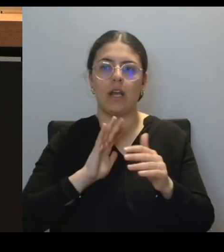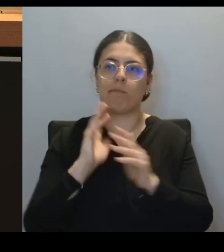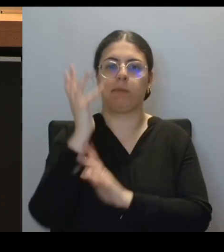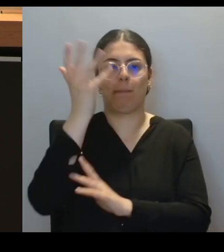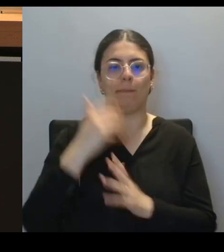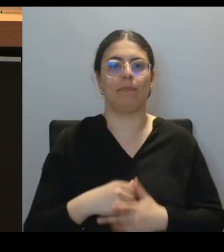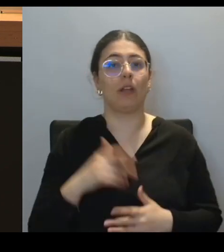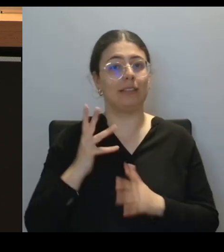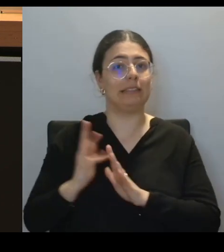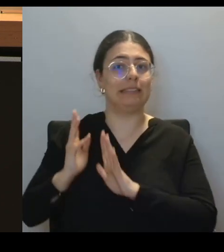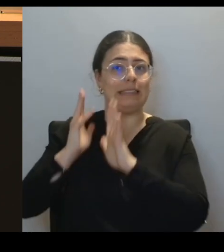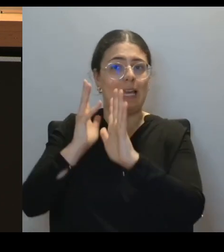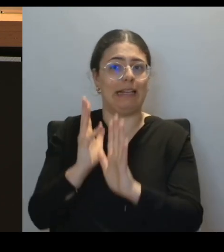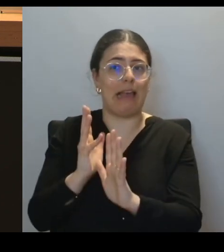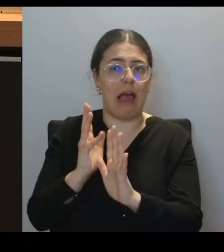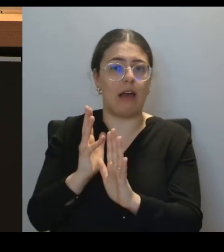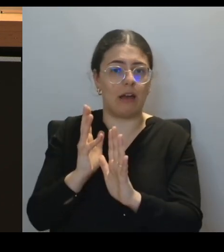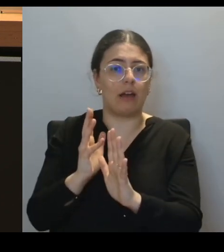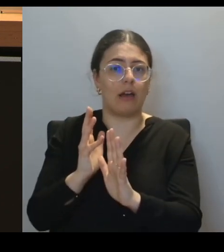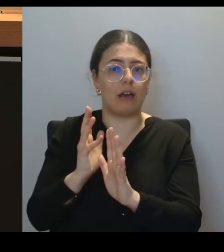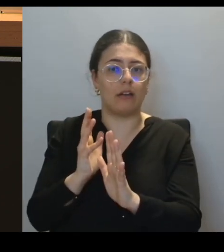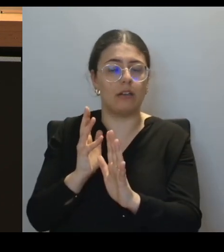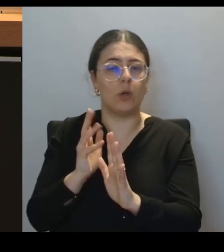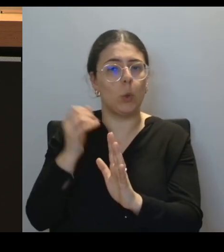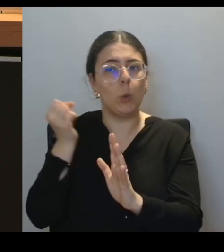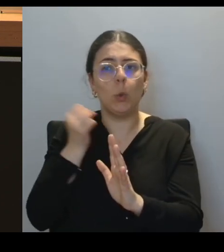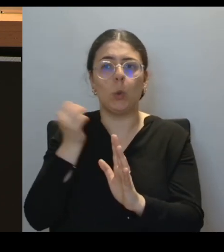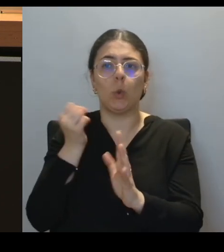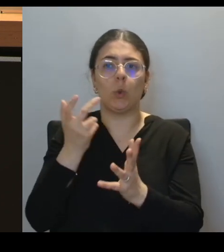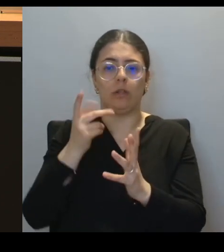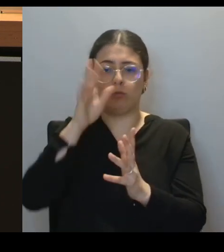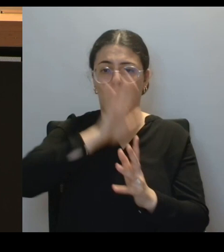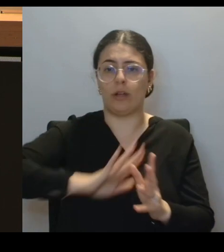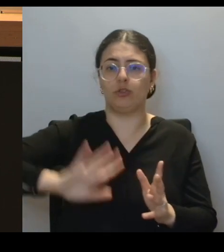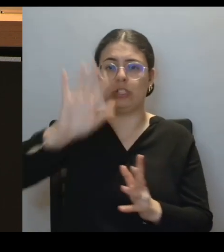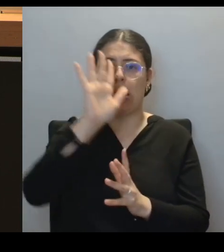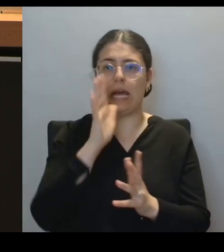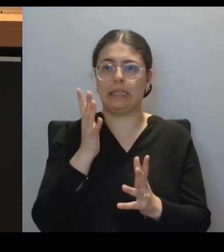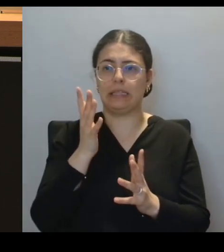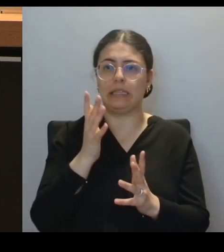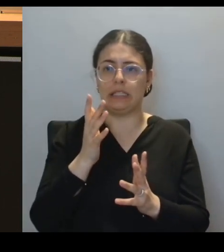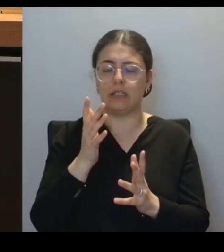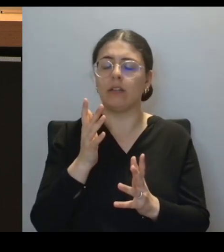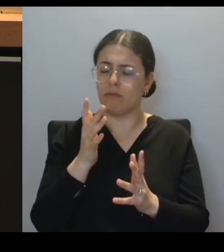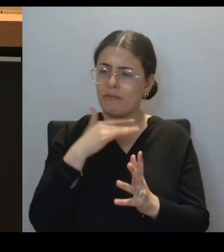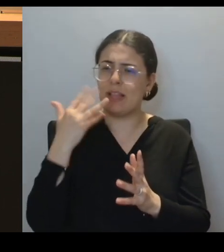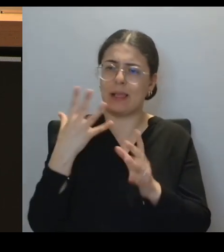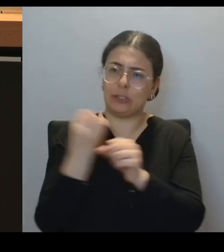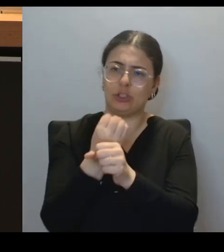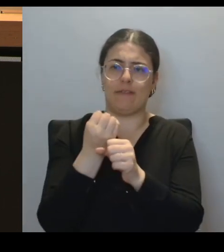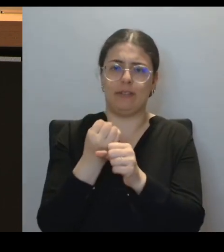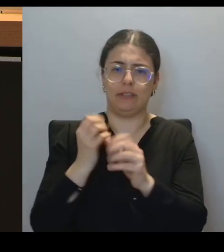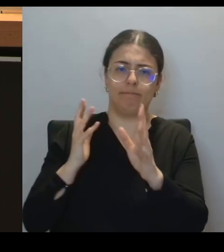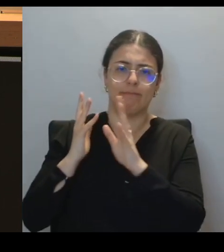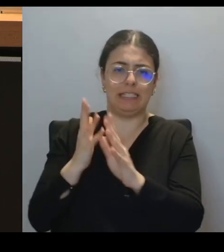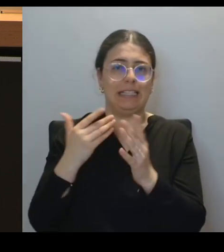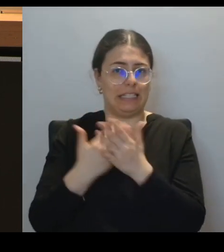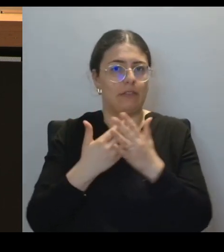der Weltwirtschaft nicht wirklich viel. Und da muss es einen neuen Start geben. Denn wie haben sich Schwerpunkte verlagert?